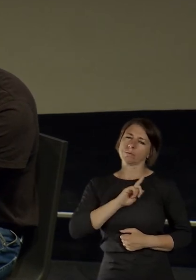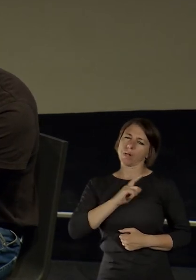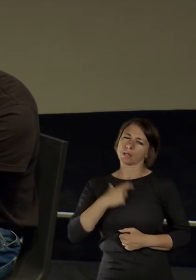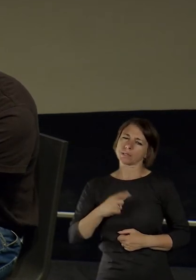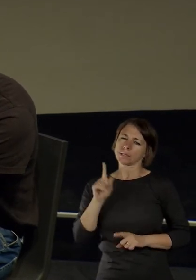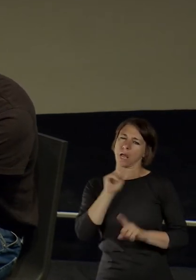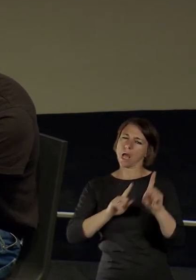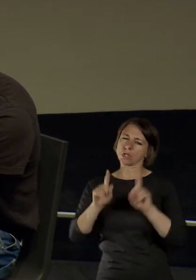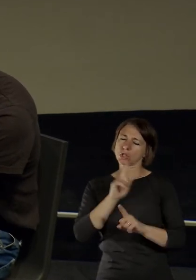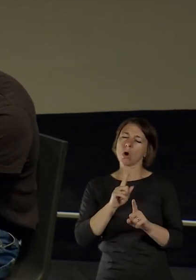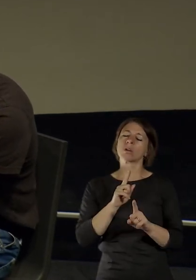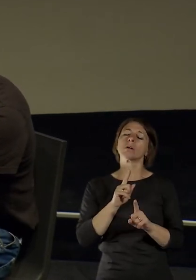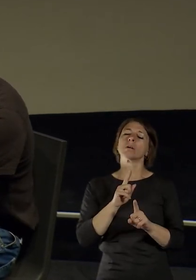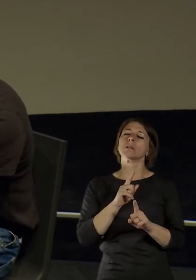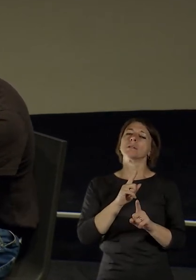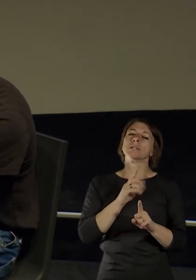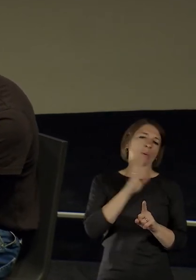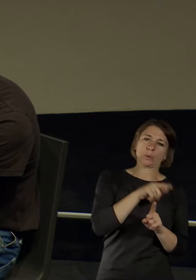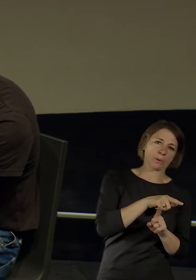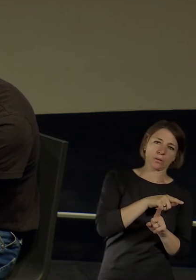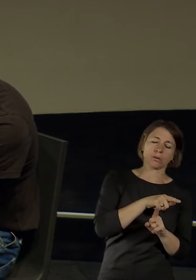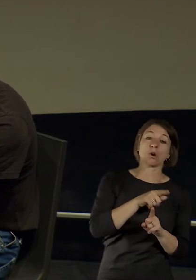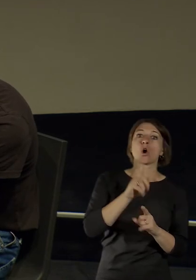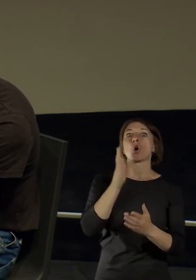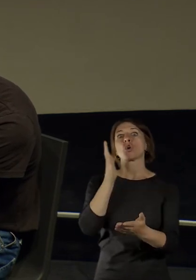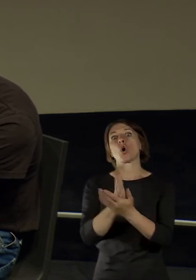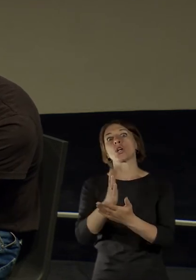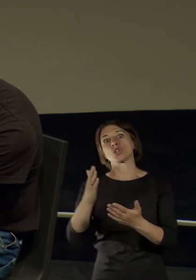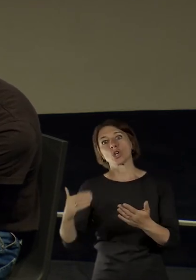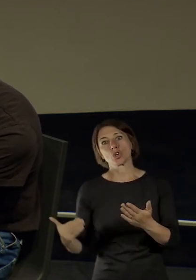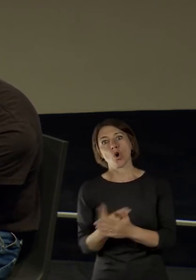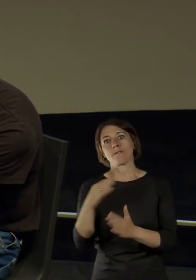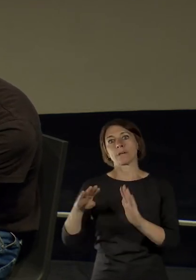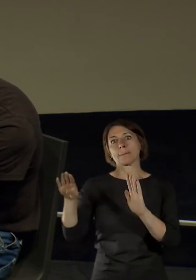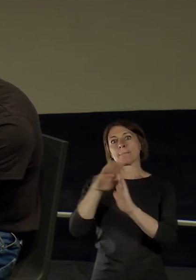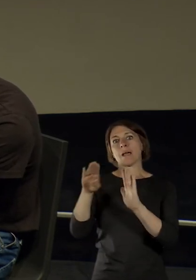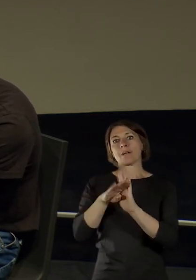že budeme mít konečně nějaká pravidla. Mně se ta pravidla někde nemusejí líbit.